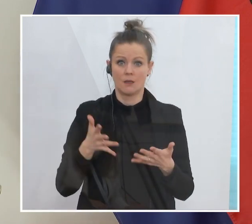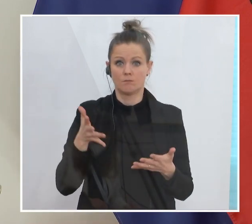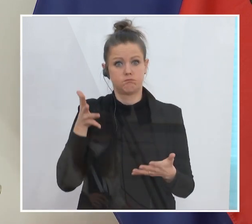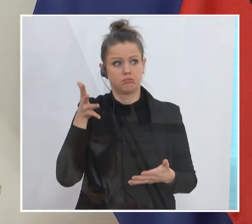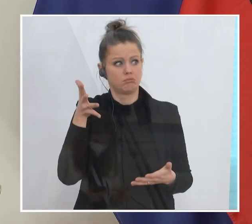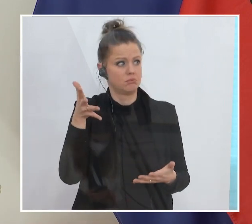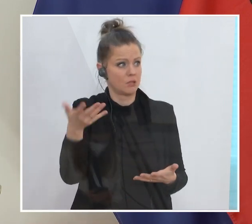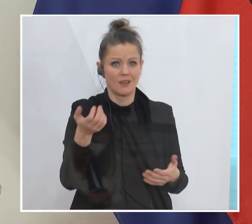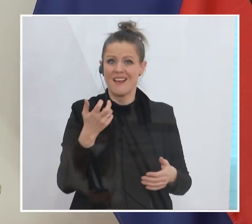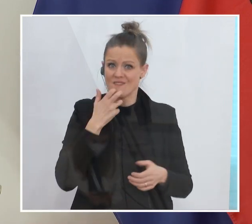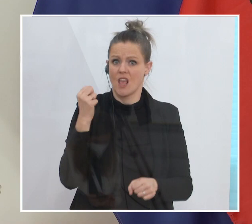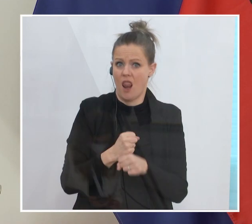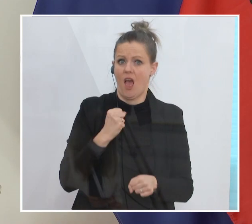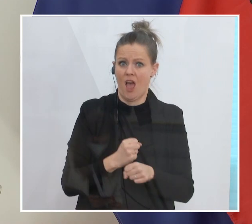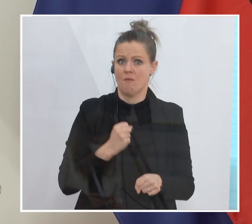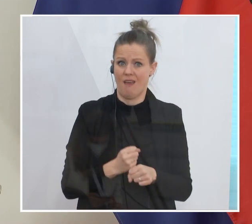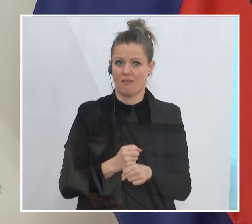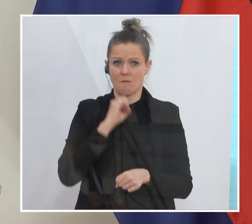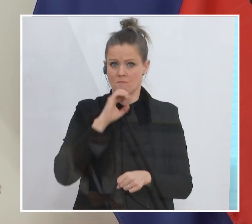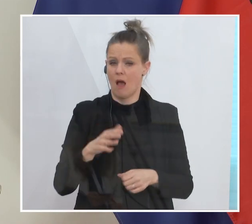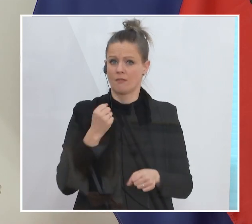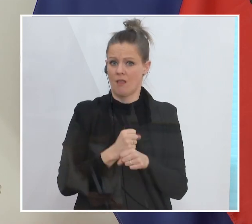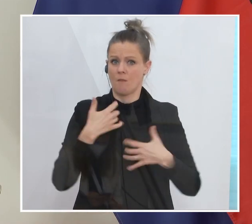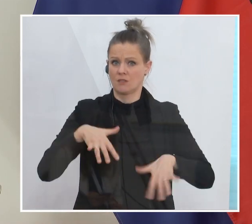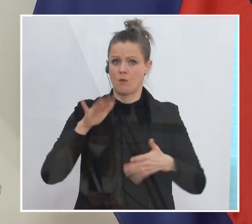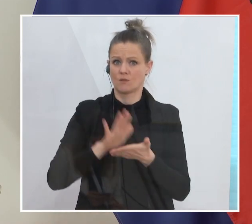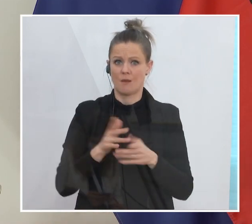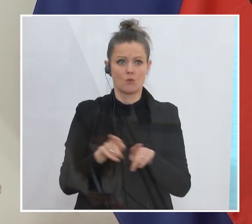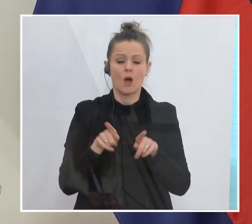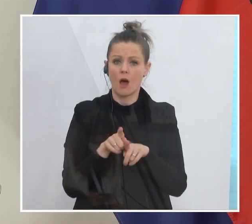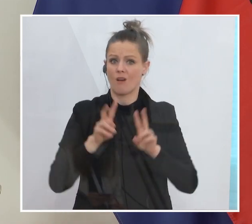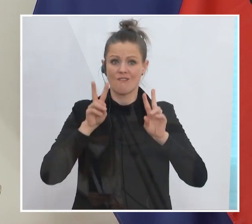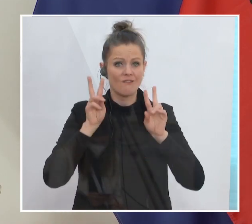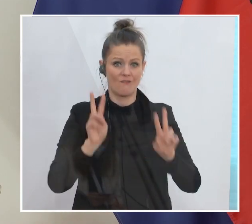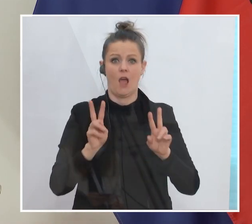weil sie arbeiten wollen und weil ihnen vor allem halt eben auch das Trinkgeld,